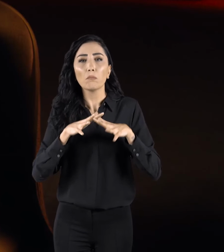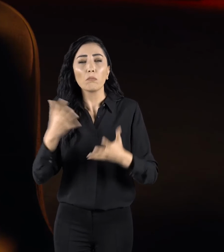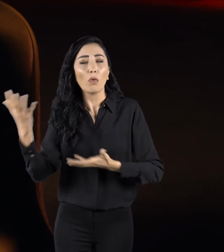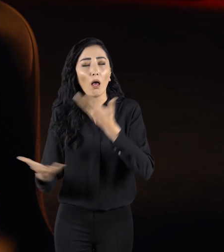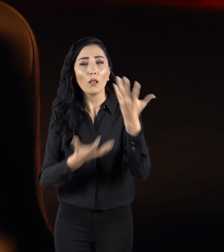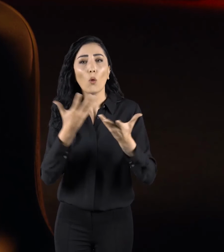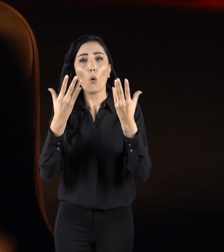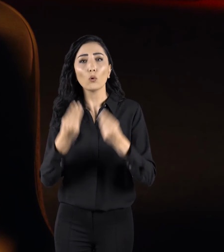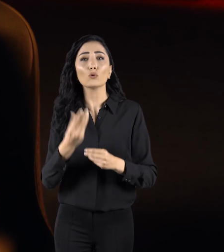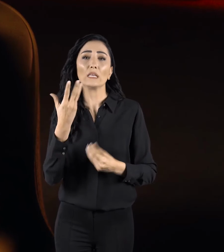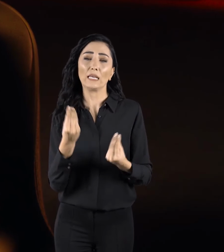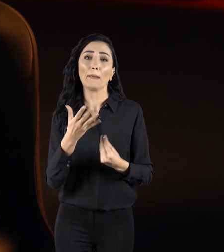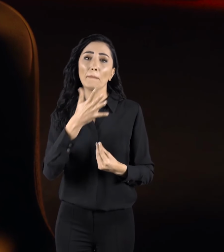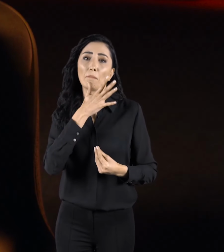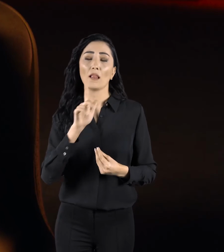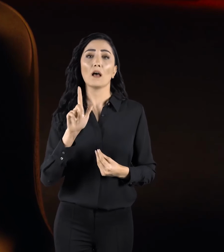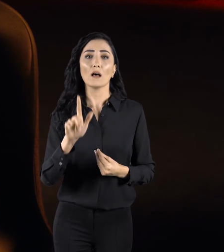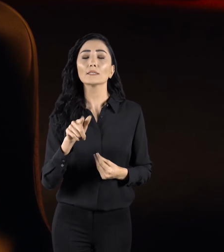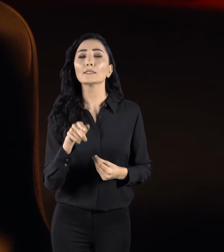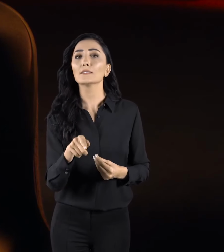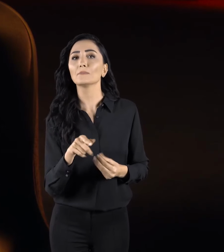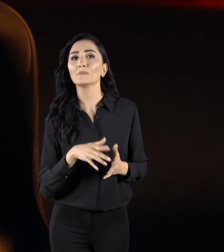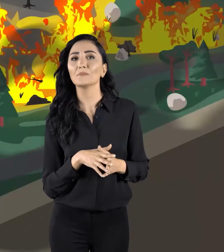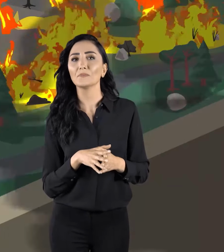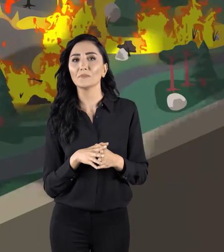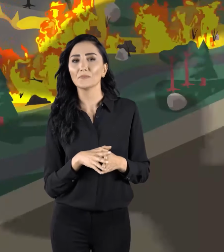iyi bilinmesi ve yangın anatomisi hakkında bilgi edilmesi gerekmektedir.